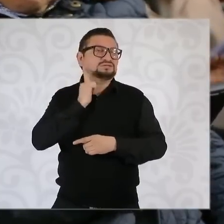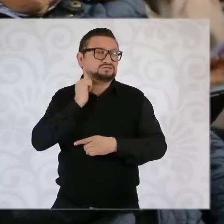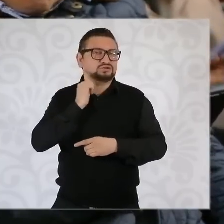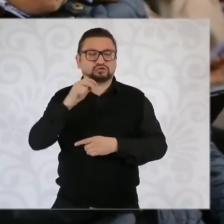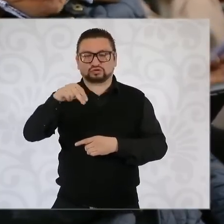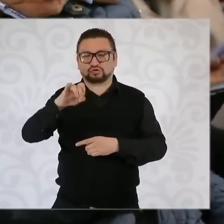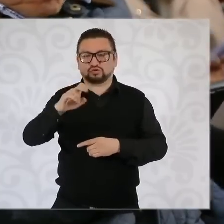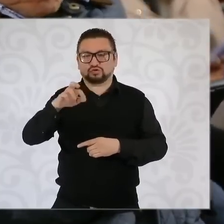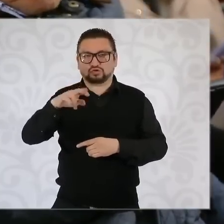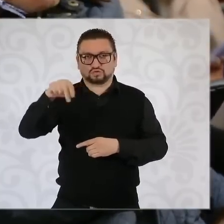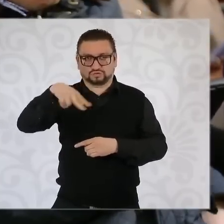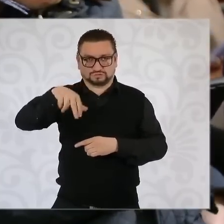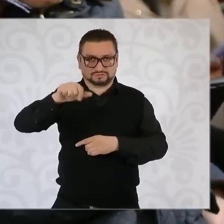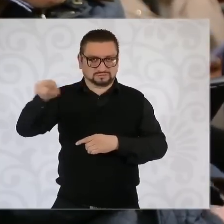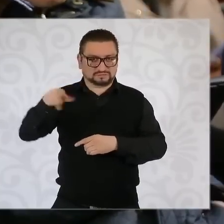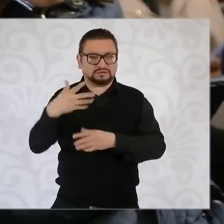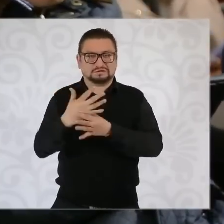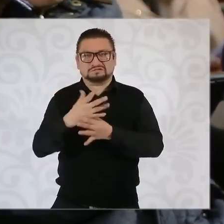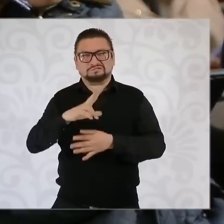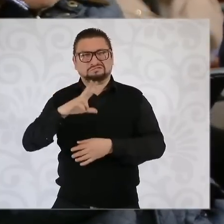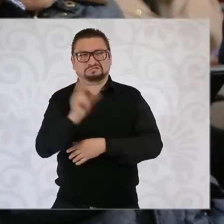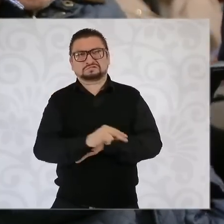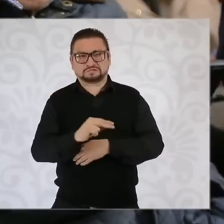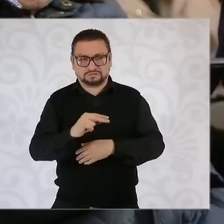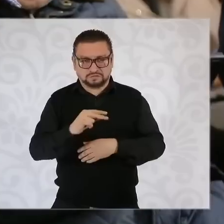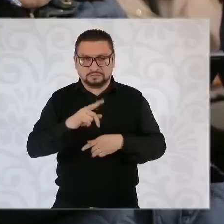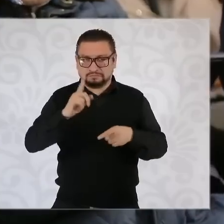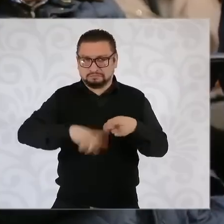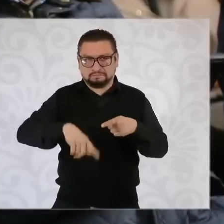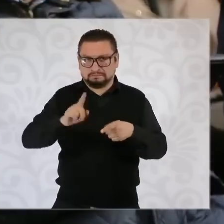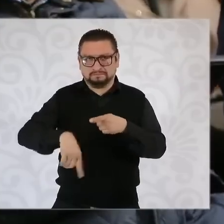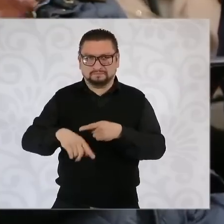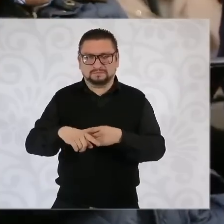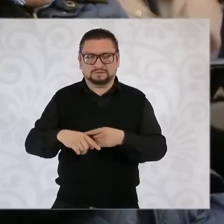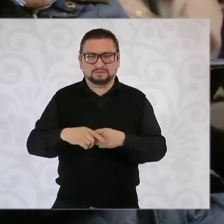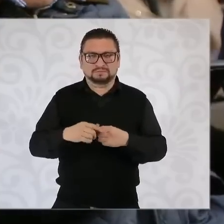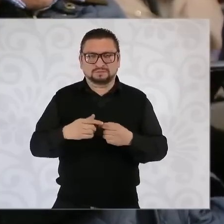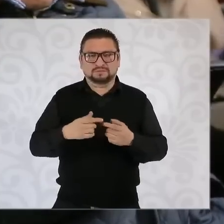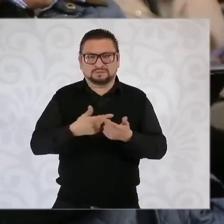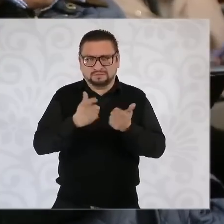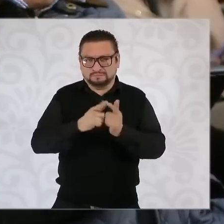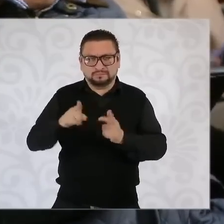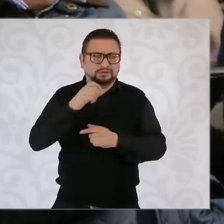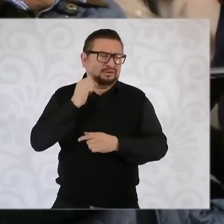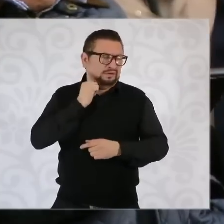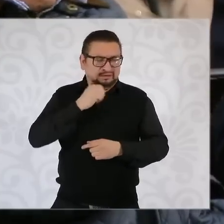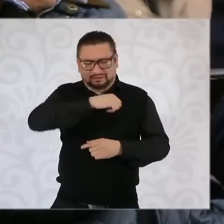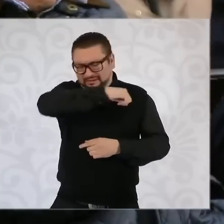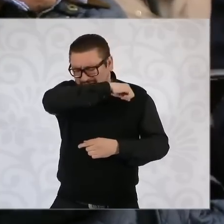la cámara alta se opone a que desaparezcan estas figuras que para mí representan unos